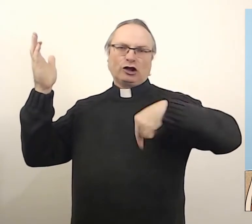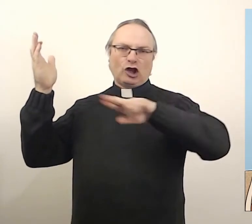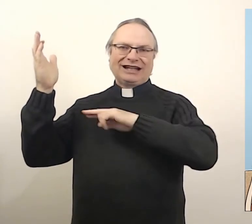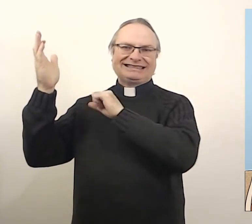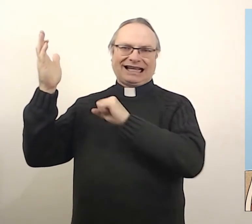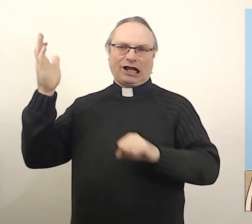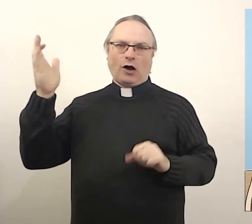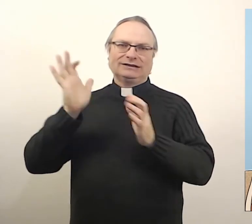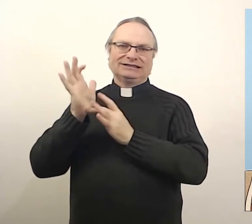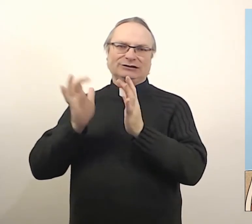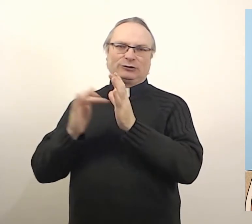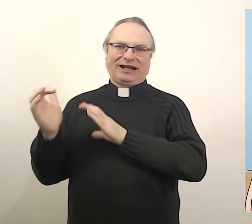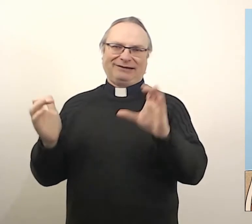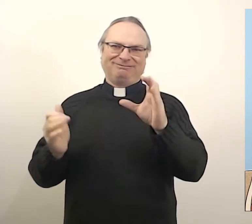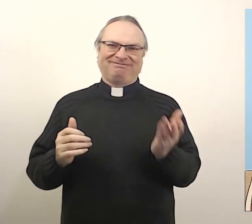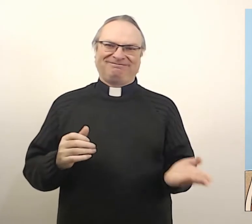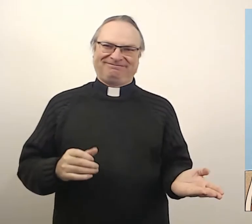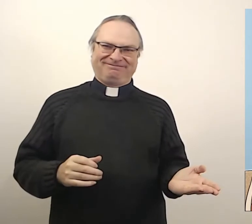de notre Seigneur Jésus-Christ.